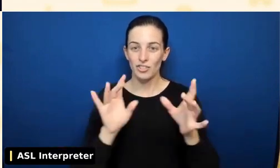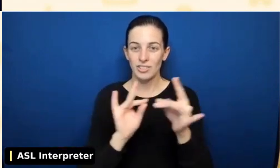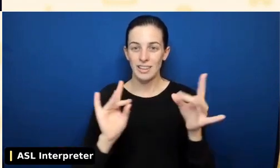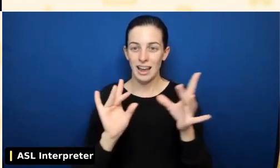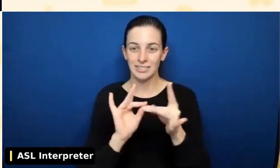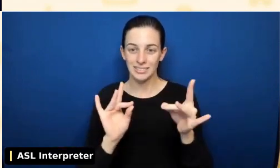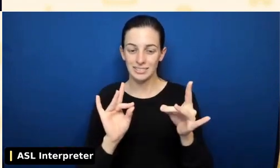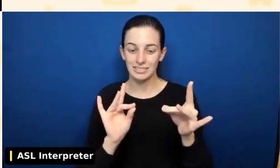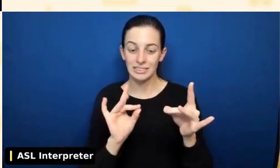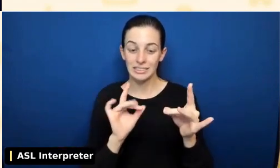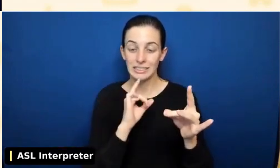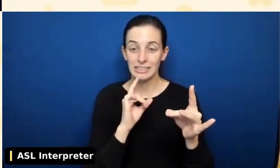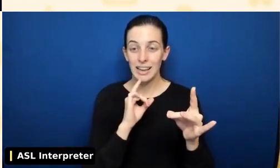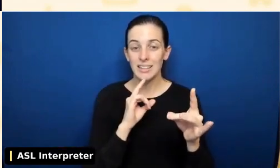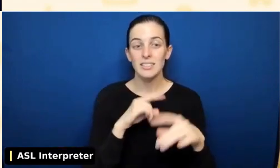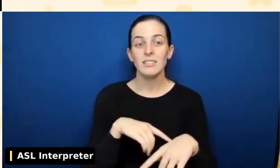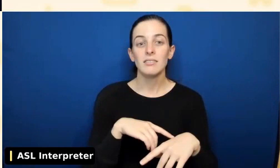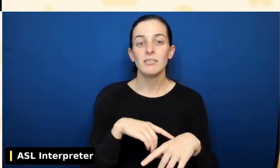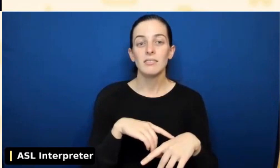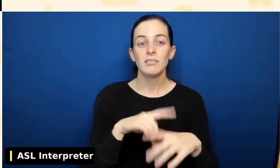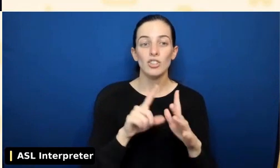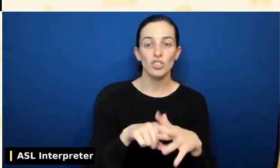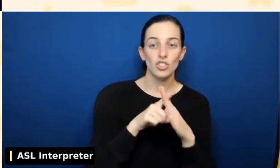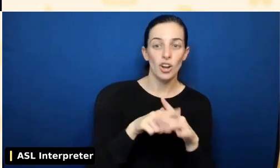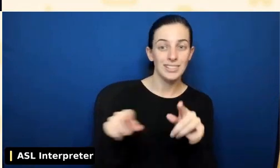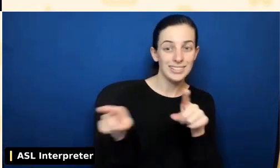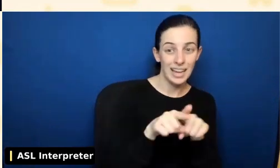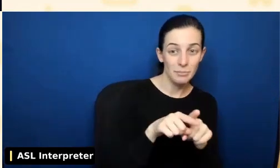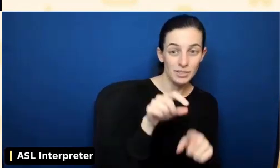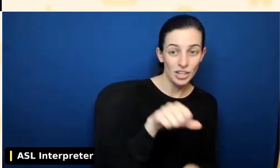Comienza igual que el otro: animaciones activadas,